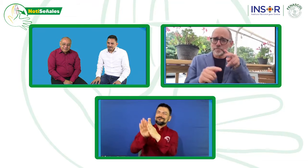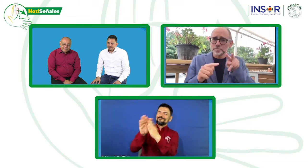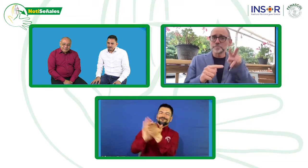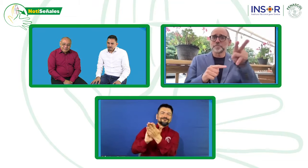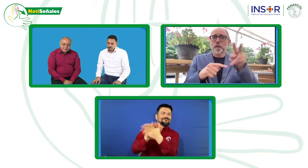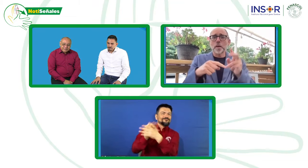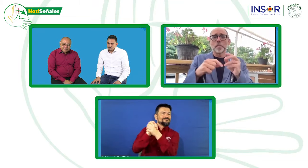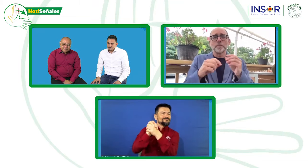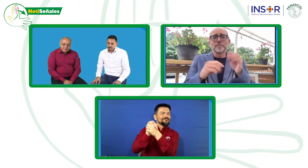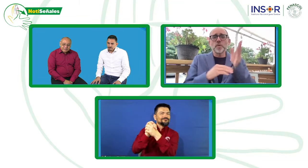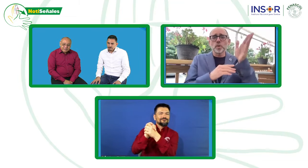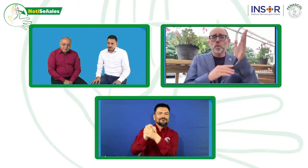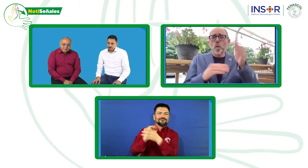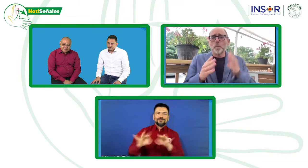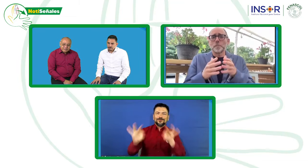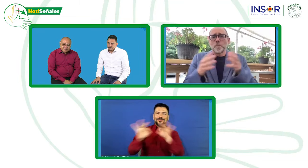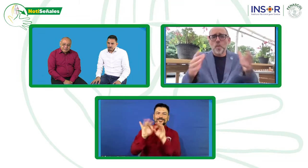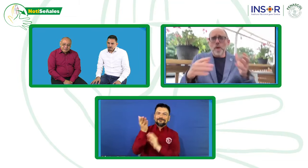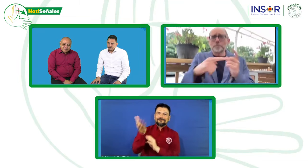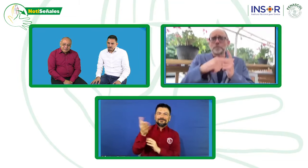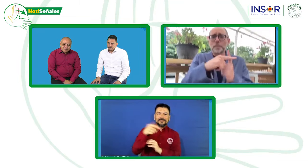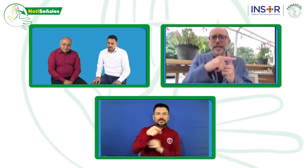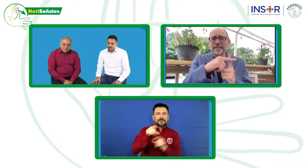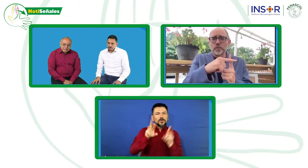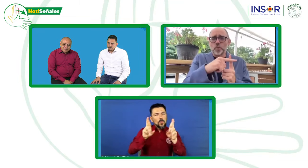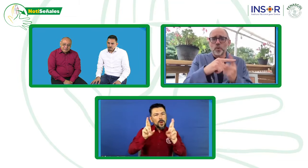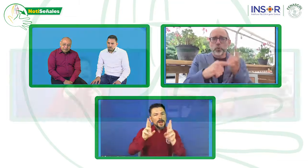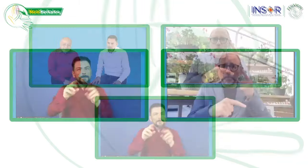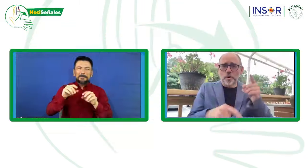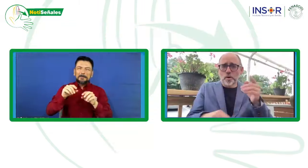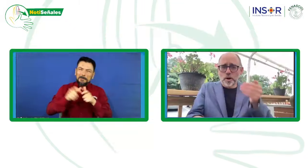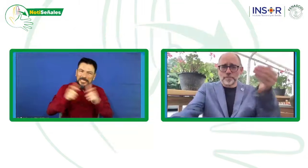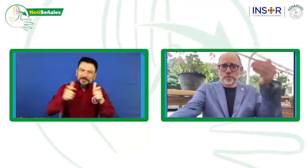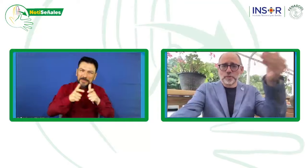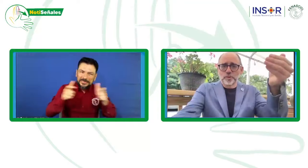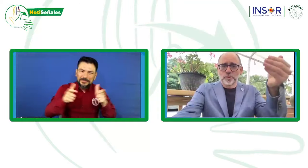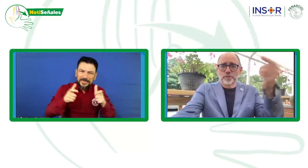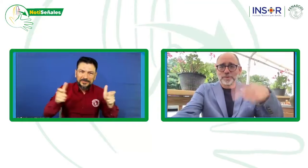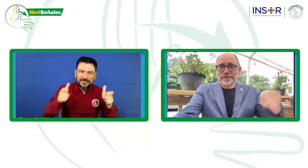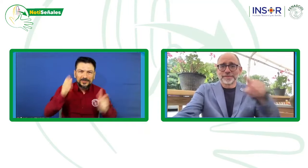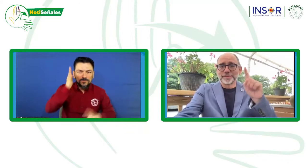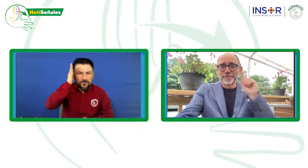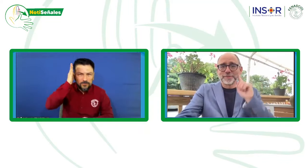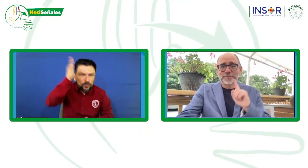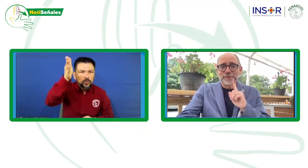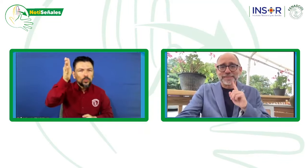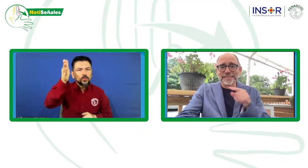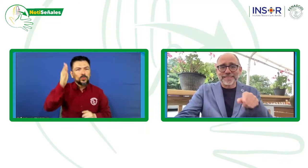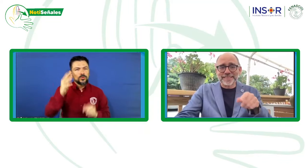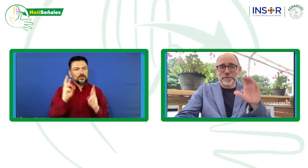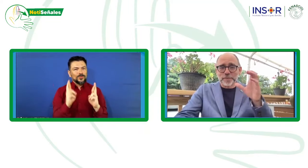ehh ahora como director y que sea un ejemplo para muchos que